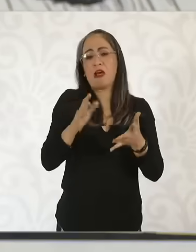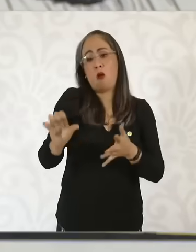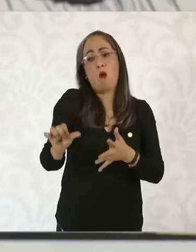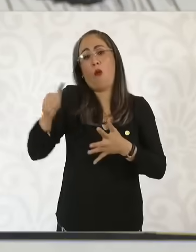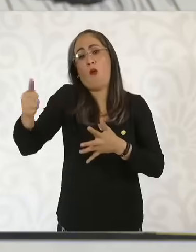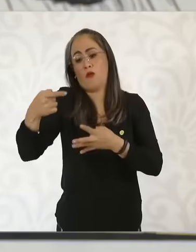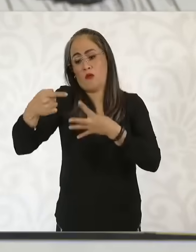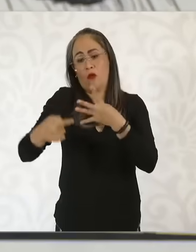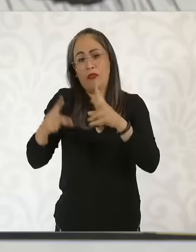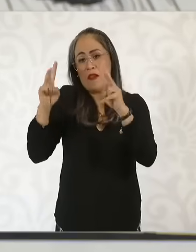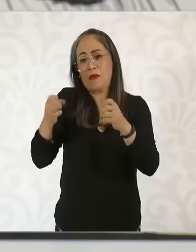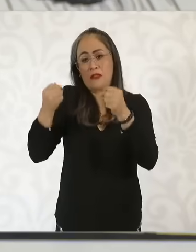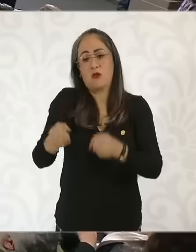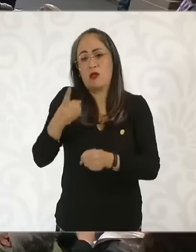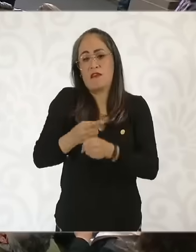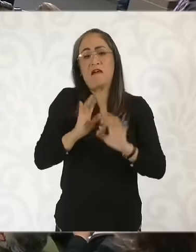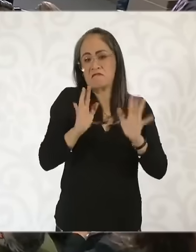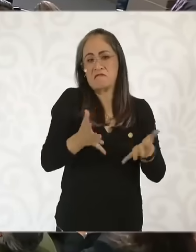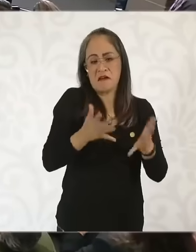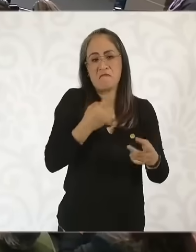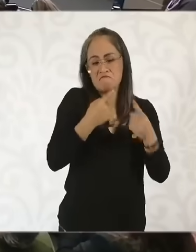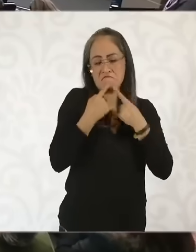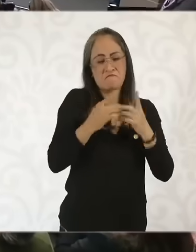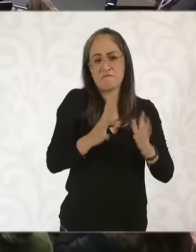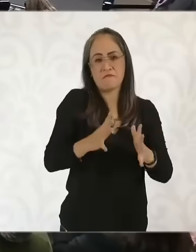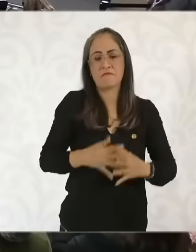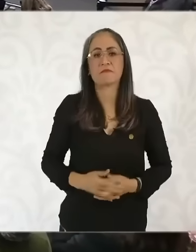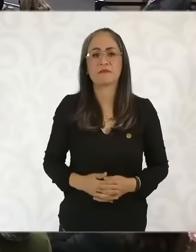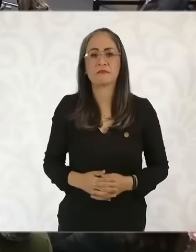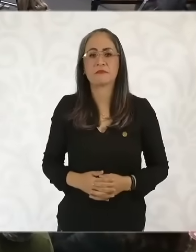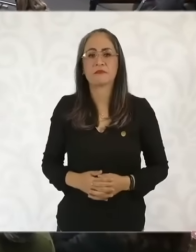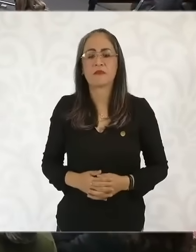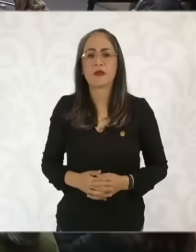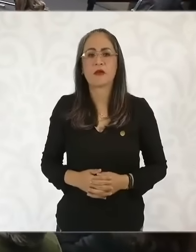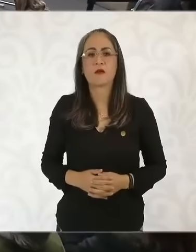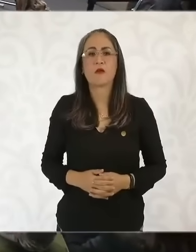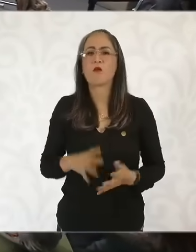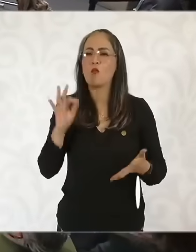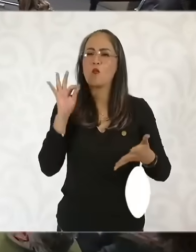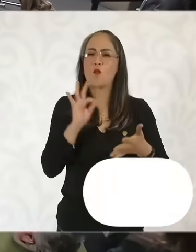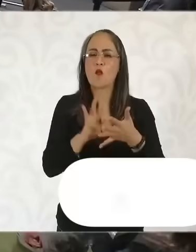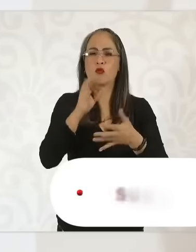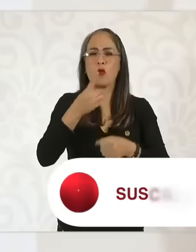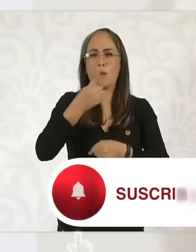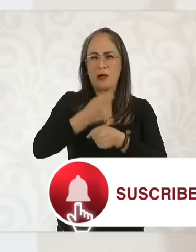relación a la seguridad. Bueno, el primer punto de ese acuerdo son los cuatro ejes que nosotros hemos